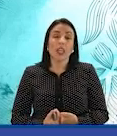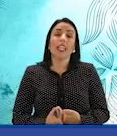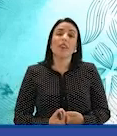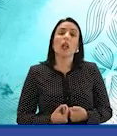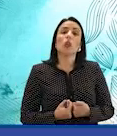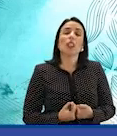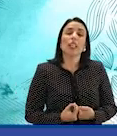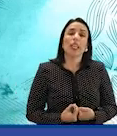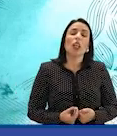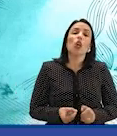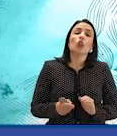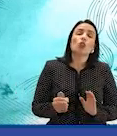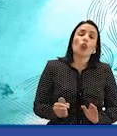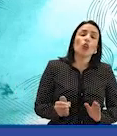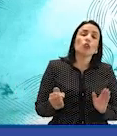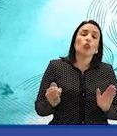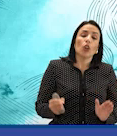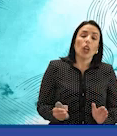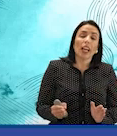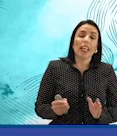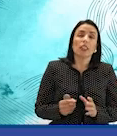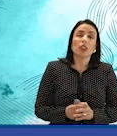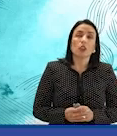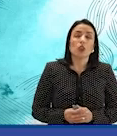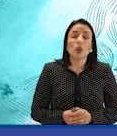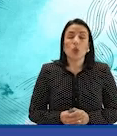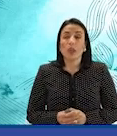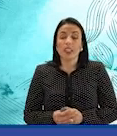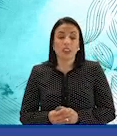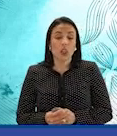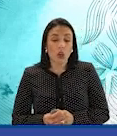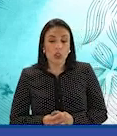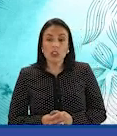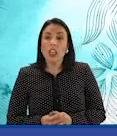y debe contener toda aquella documentación,